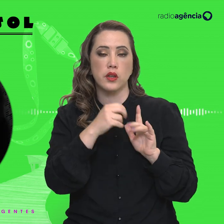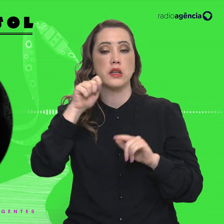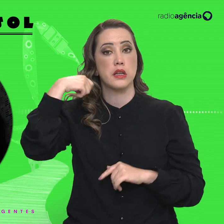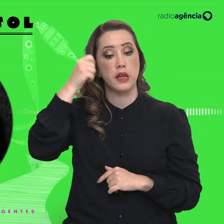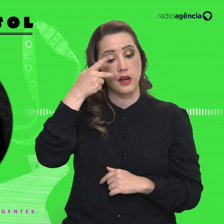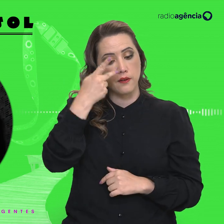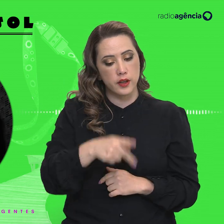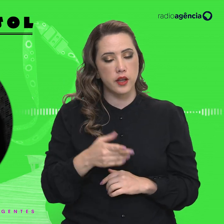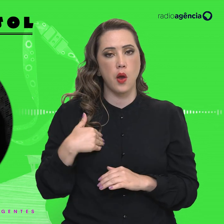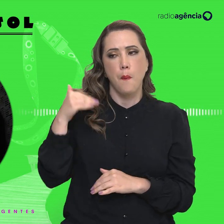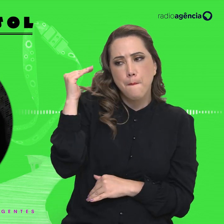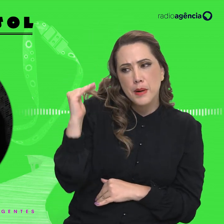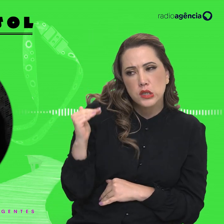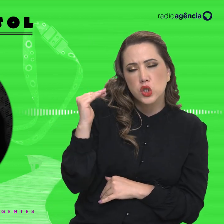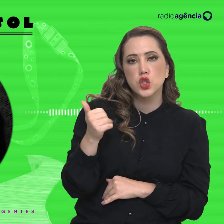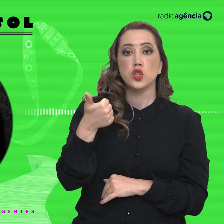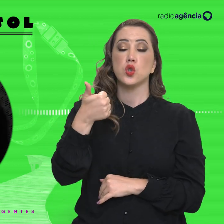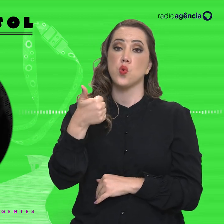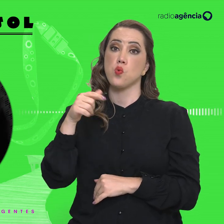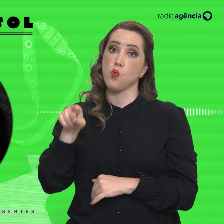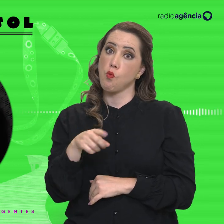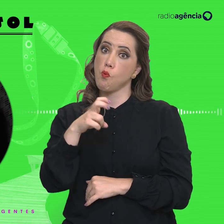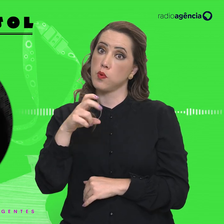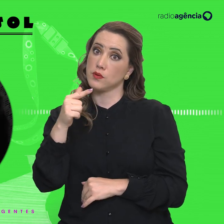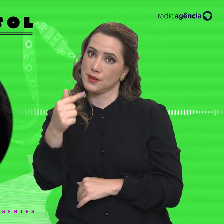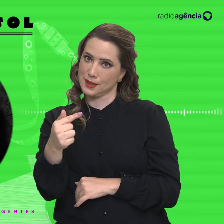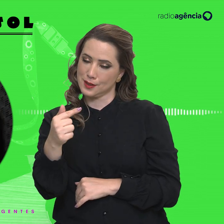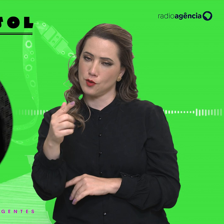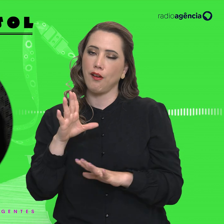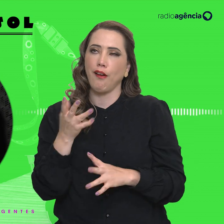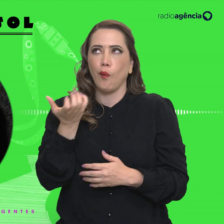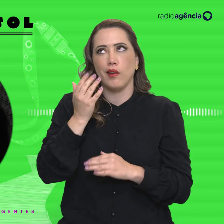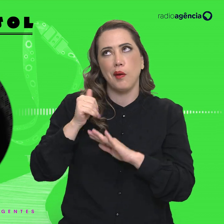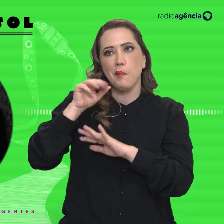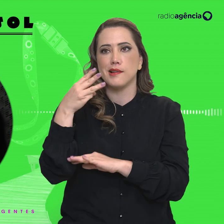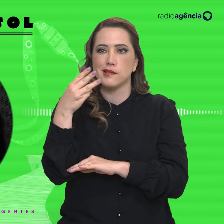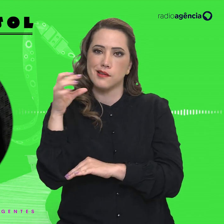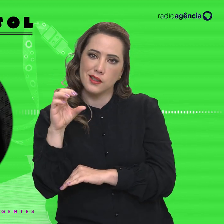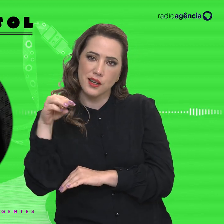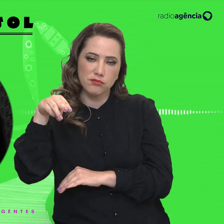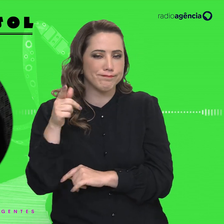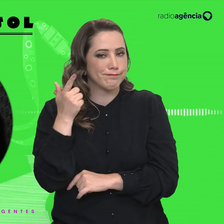Eu sou baixinha, tenho 1,57m, bem que eu gostaria de ter pelo menos mais uns 3 cm, mas não deu,